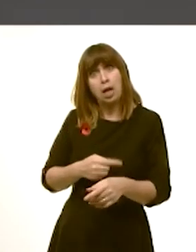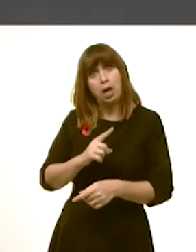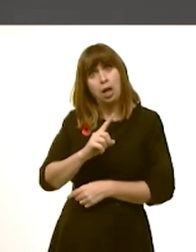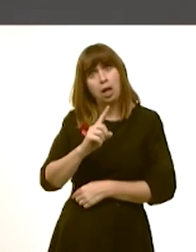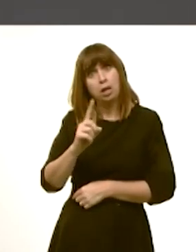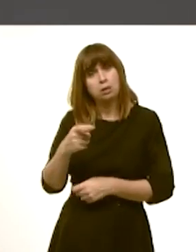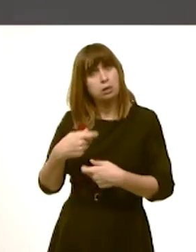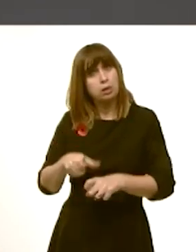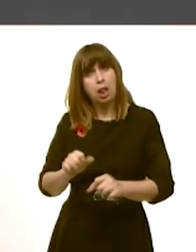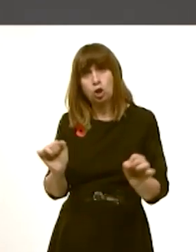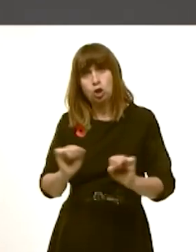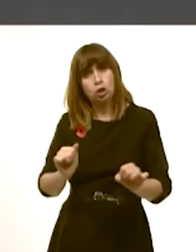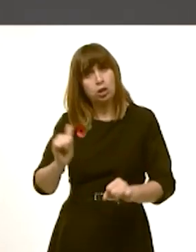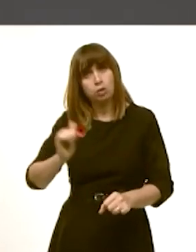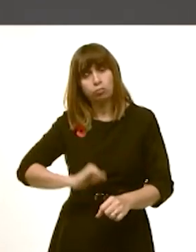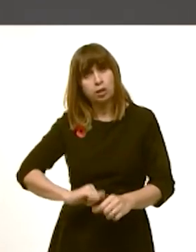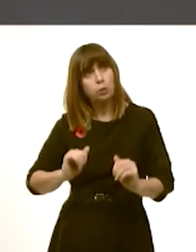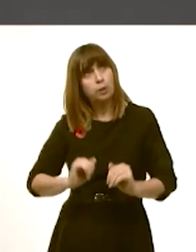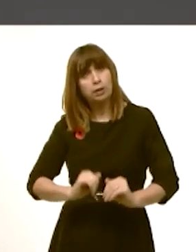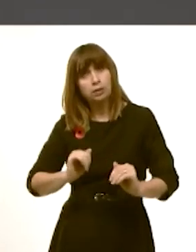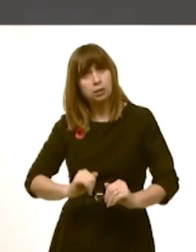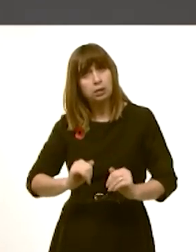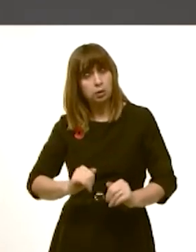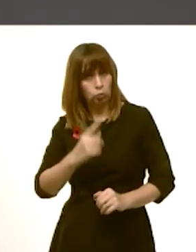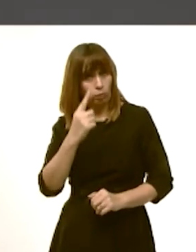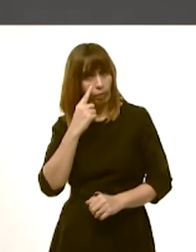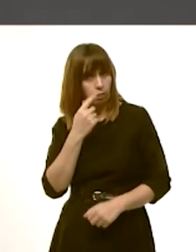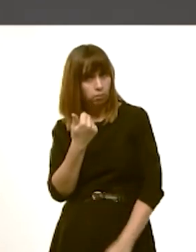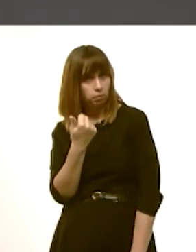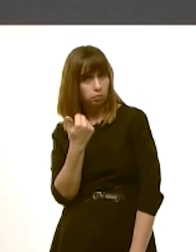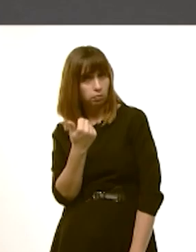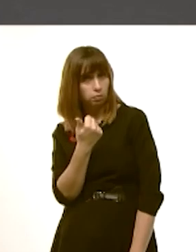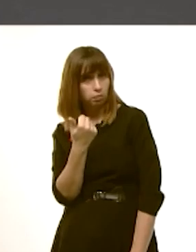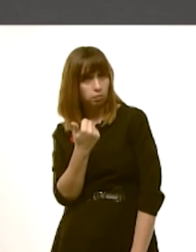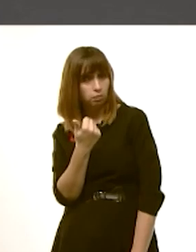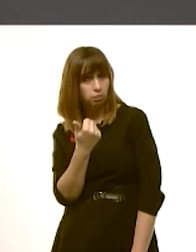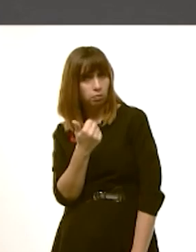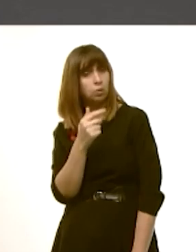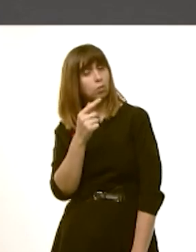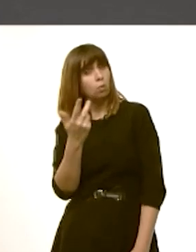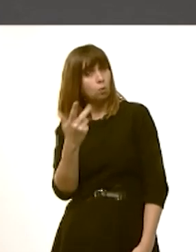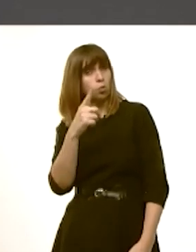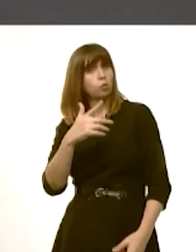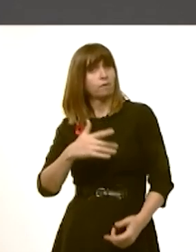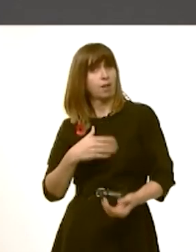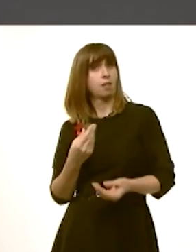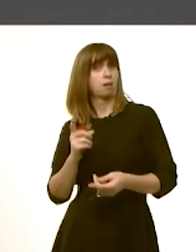A ydy hyn yn dderbyniol gennych chi ac a ydych yn credu mai diffyg arian sydd wrth wraidd y broblem, neu ryw ddiffyg arall?